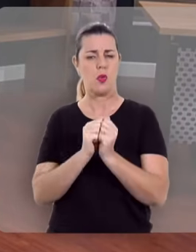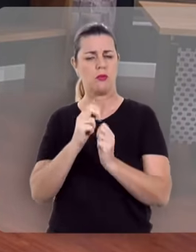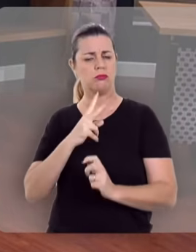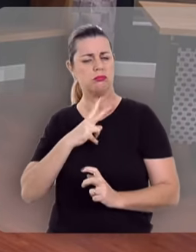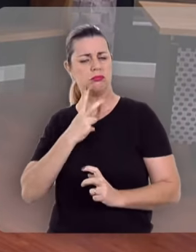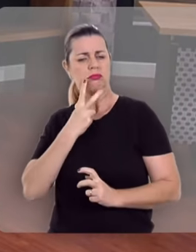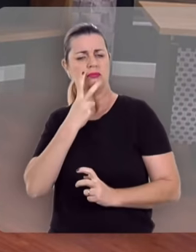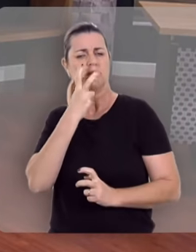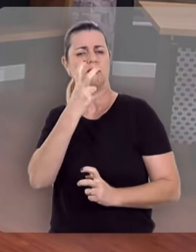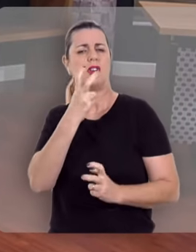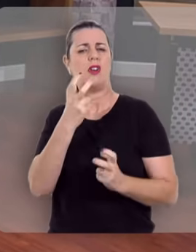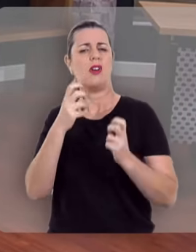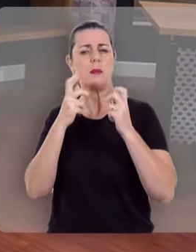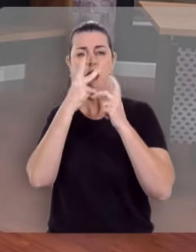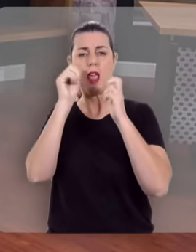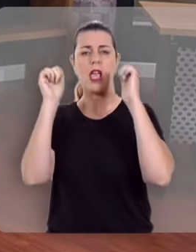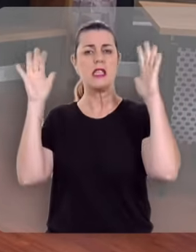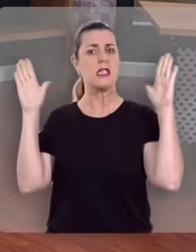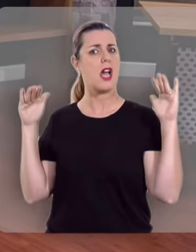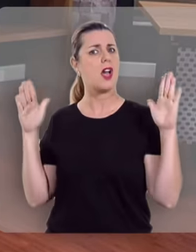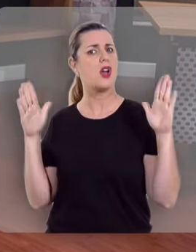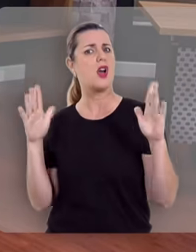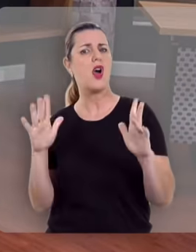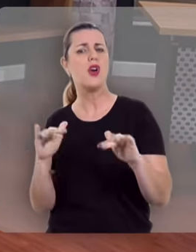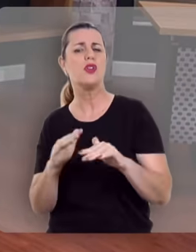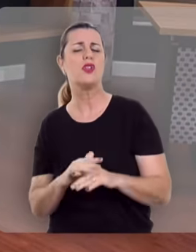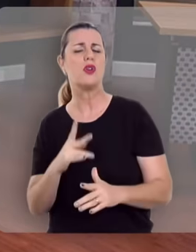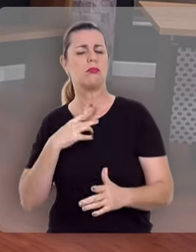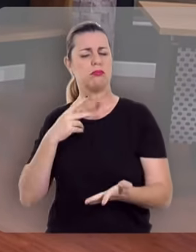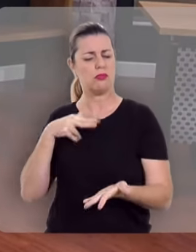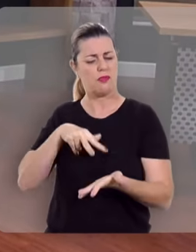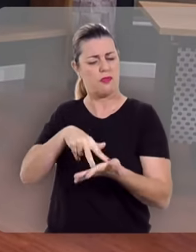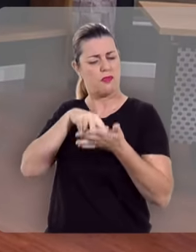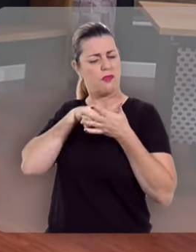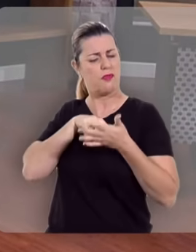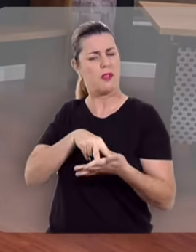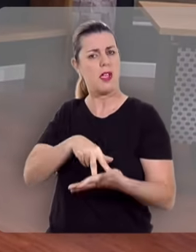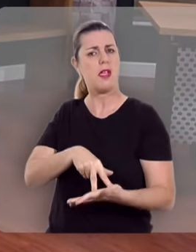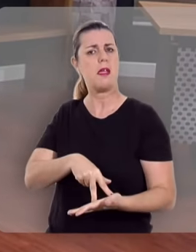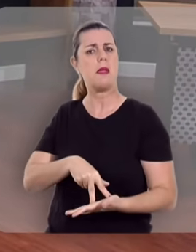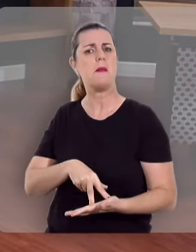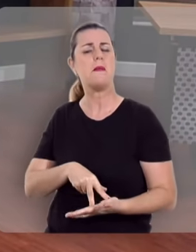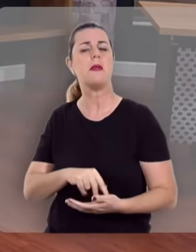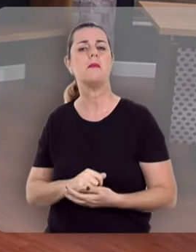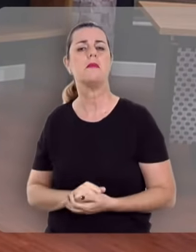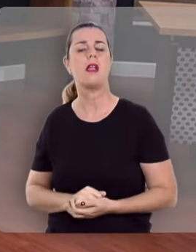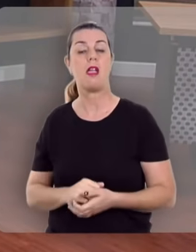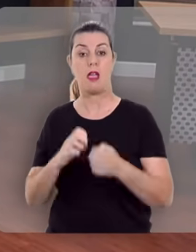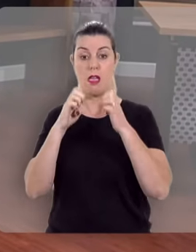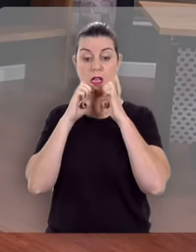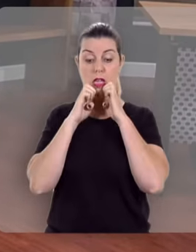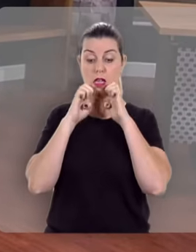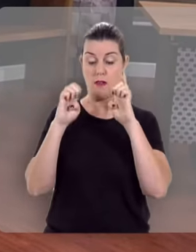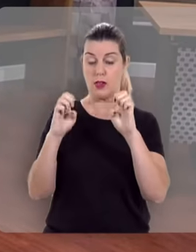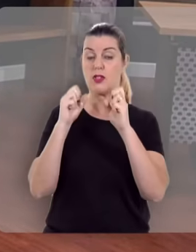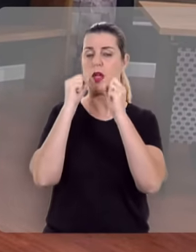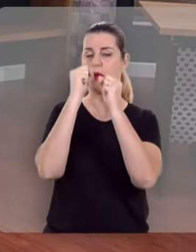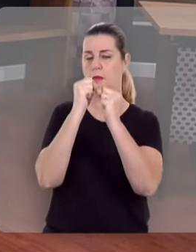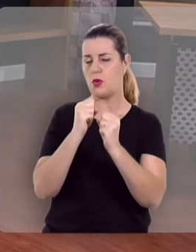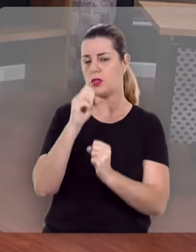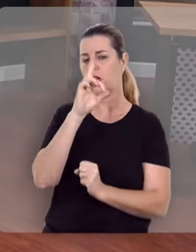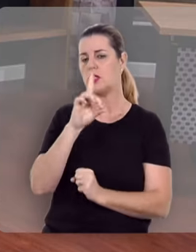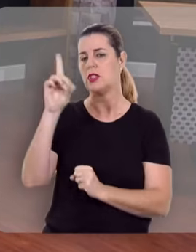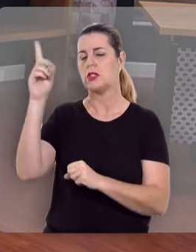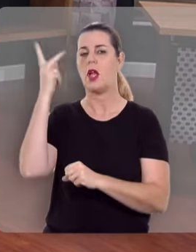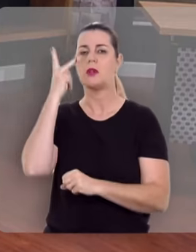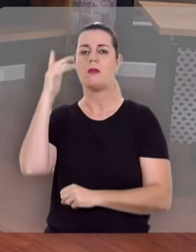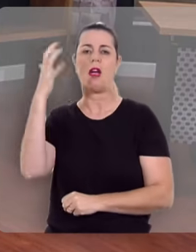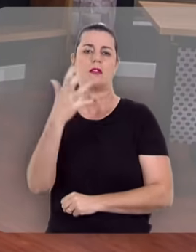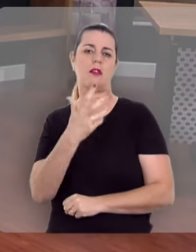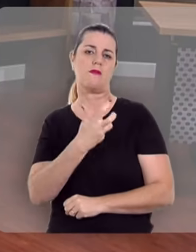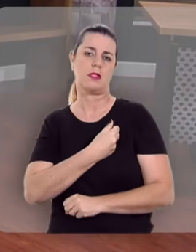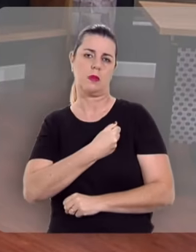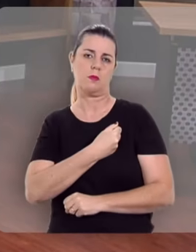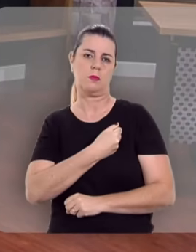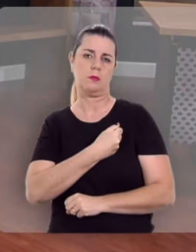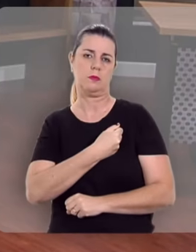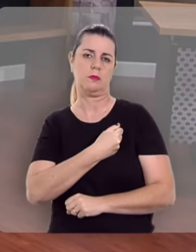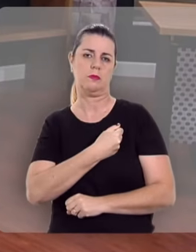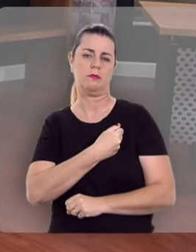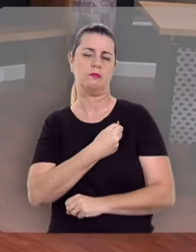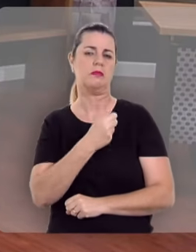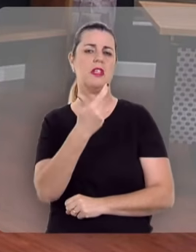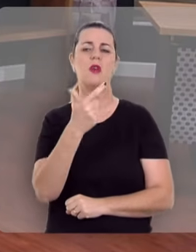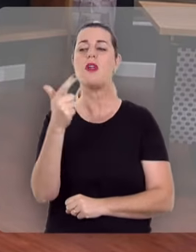angelical com firmeza pátria que o Evangelho é o poder de Deus para salvação não tem outro